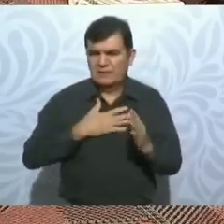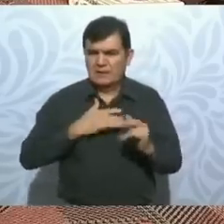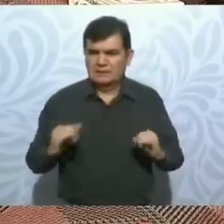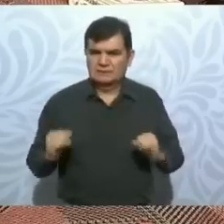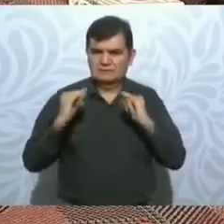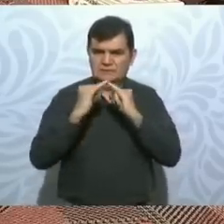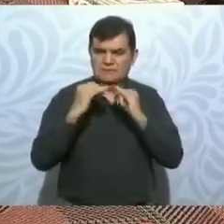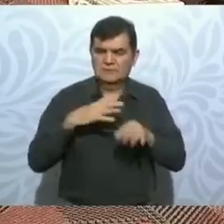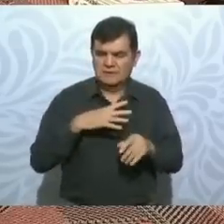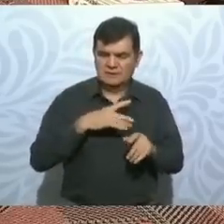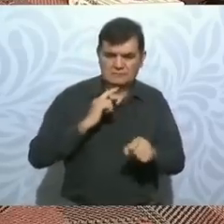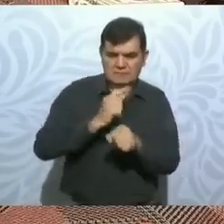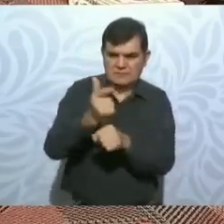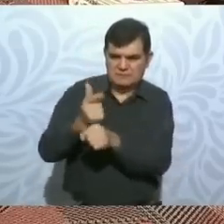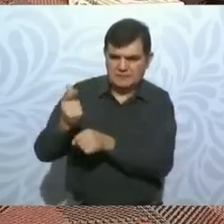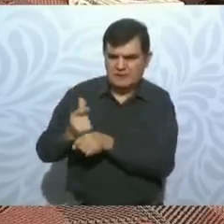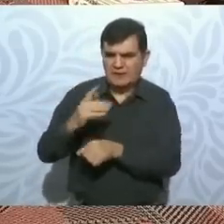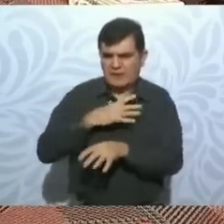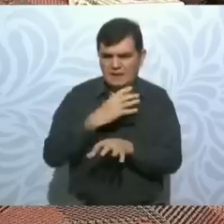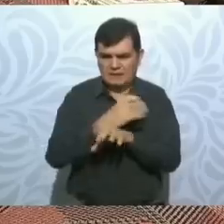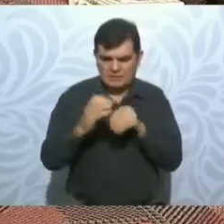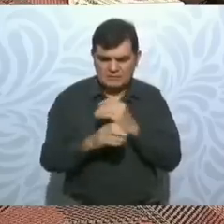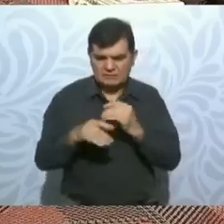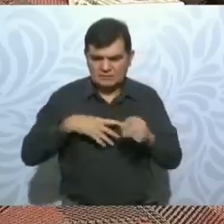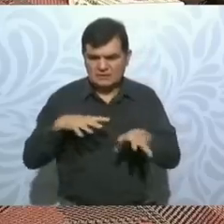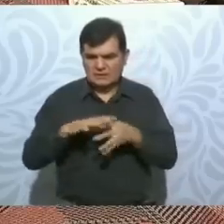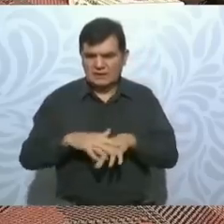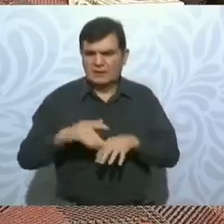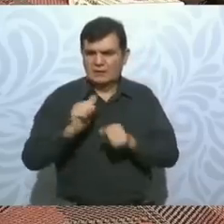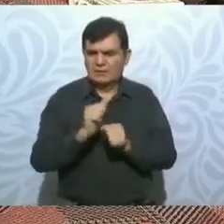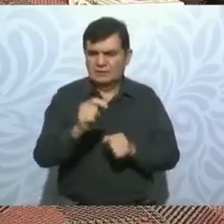para identificar generadores de violencia y sus redes criminales así como las zonas de